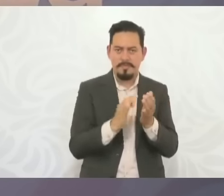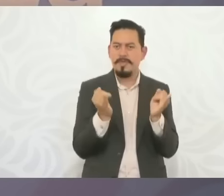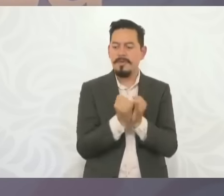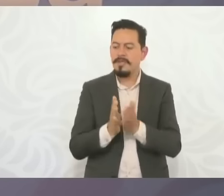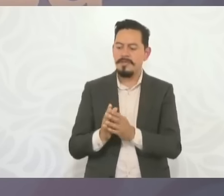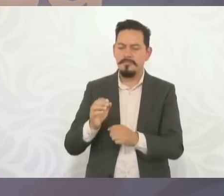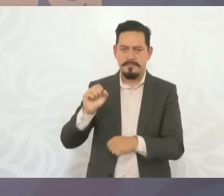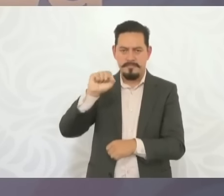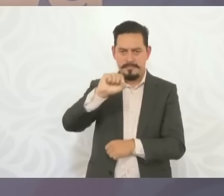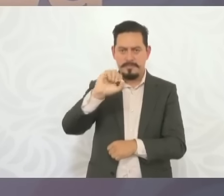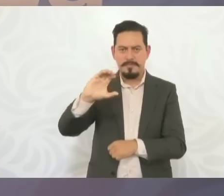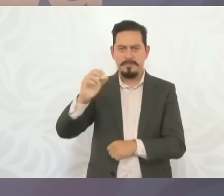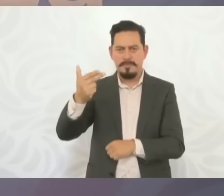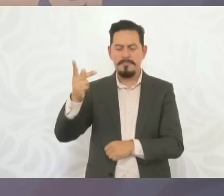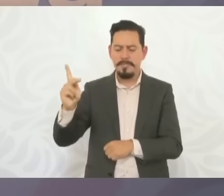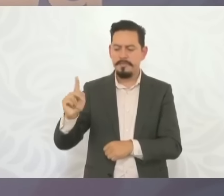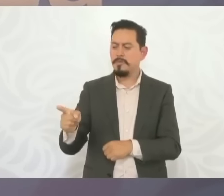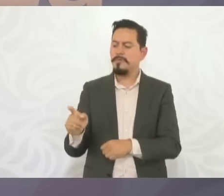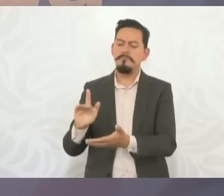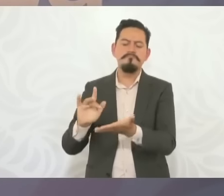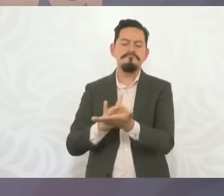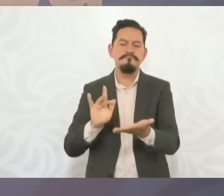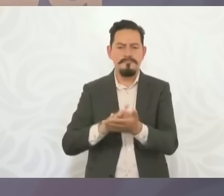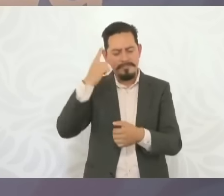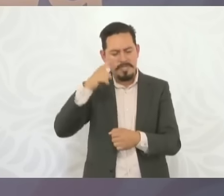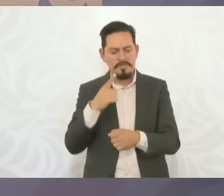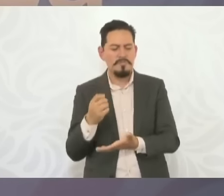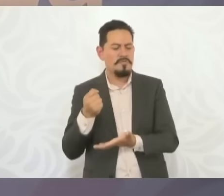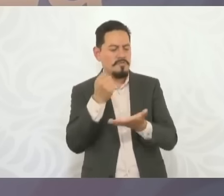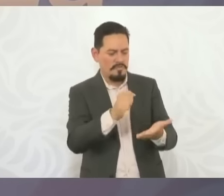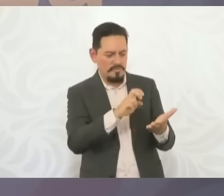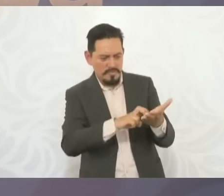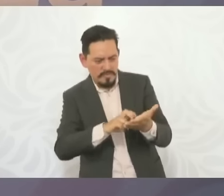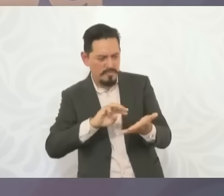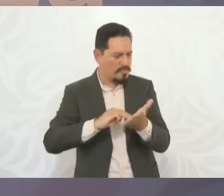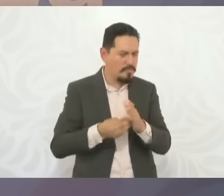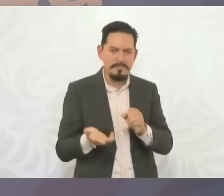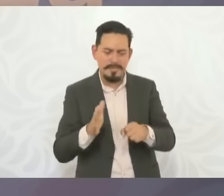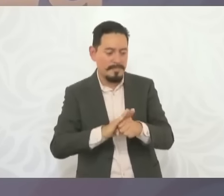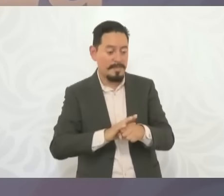Hacienda, se reestructuró financieramente a Pemex, teniendo como resultado que la deuda de Pemex